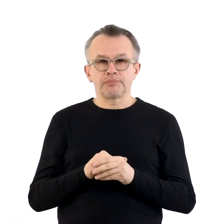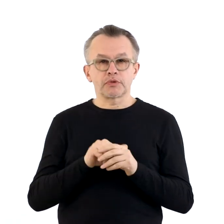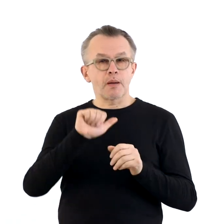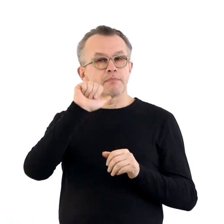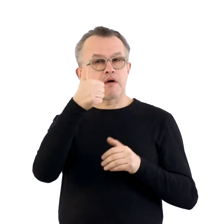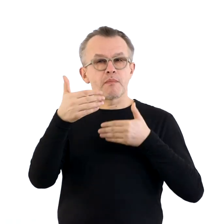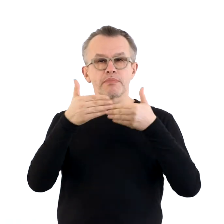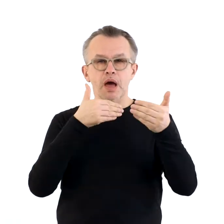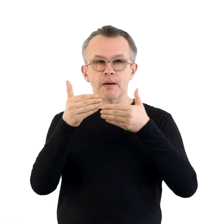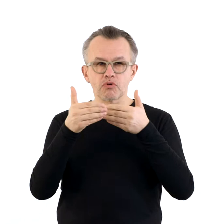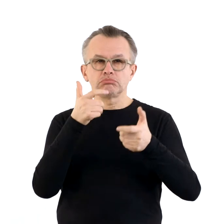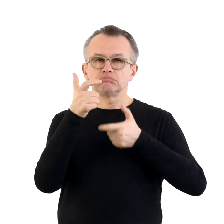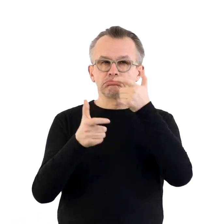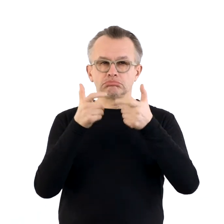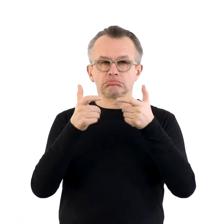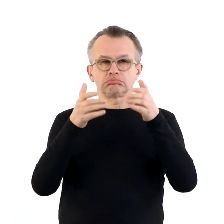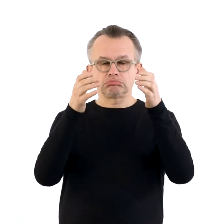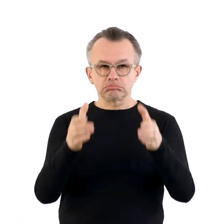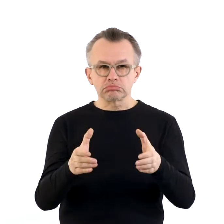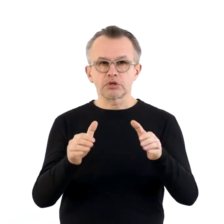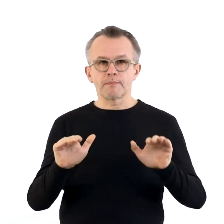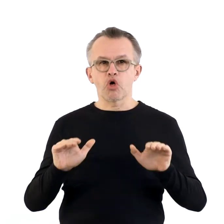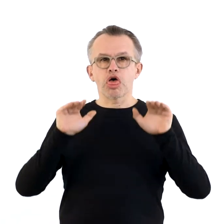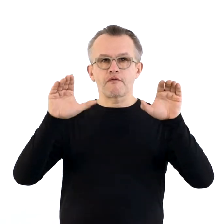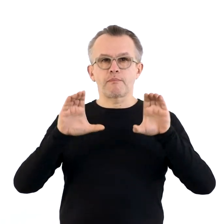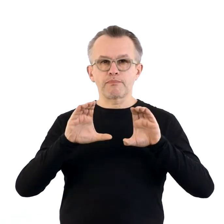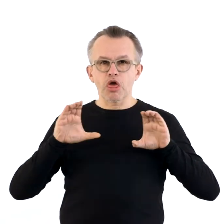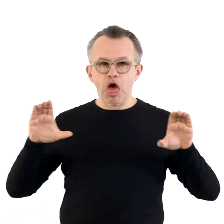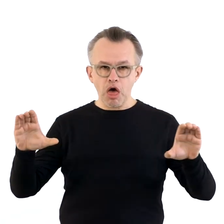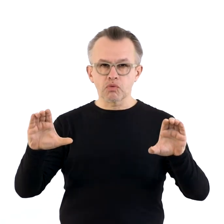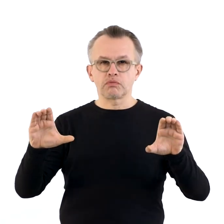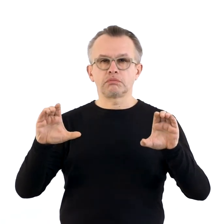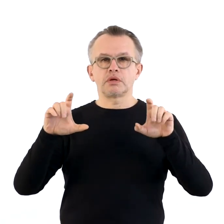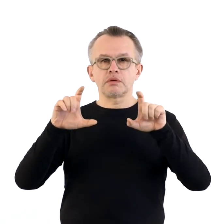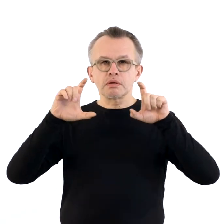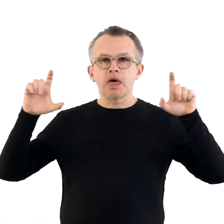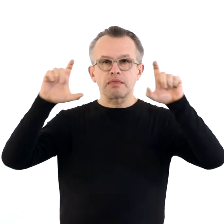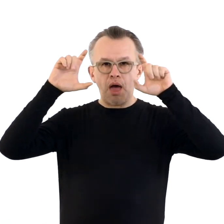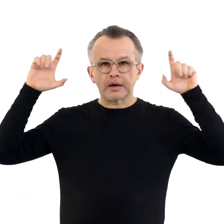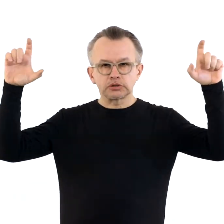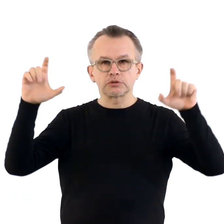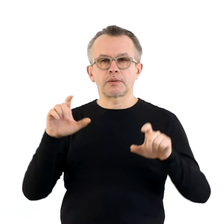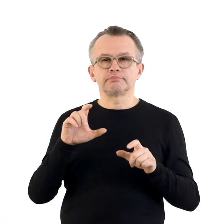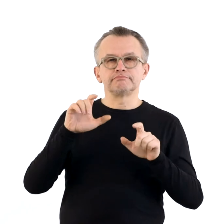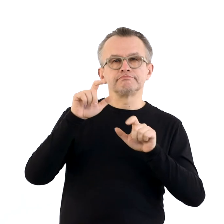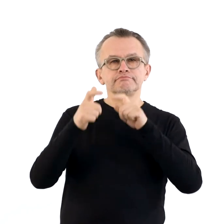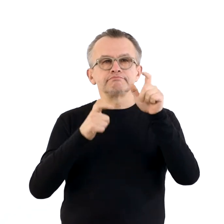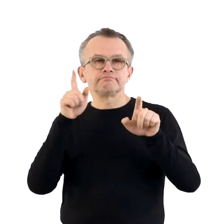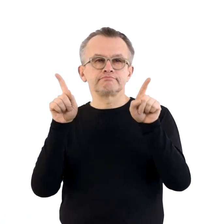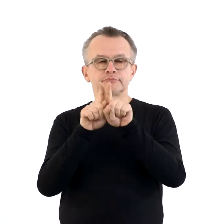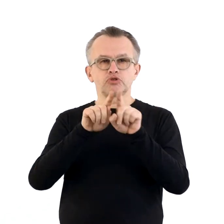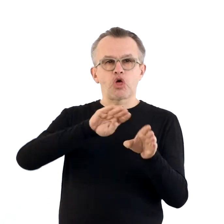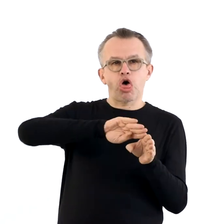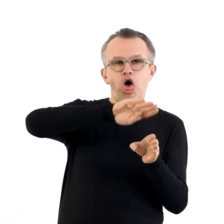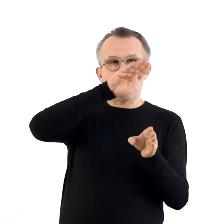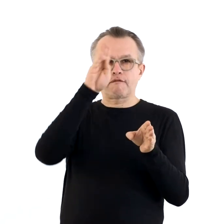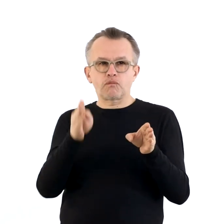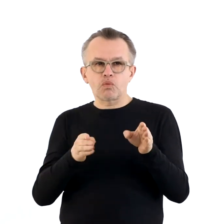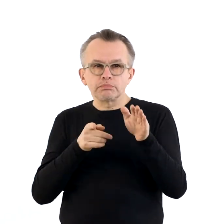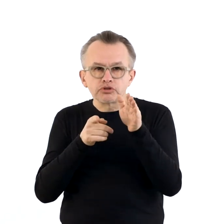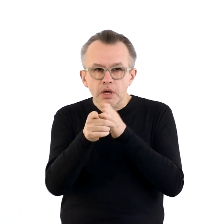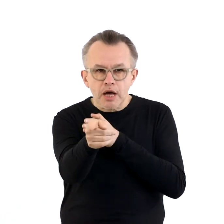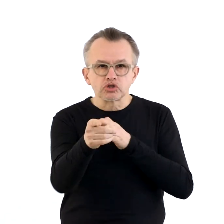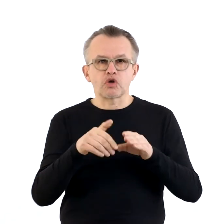Pierwsze bramy stawiano na podwyższeniu z bloków o graniastym kształcie, nad nim kształtowano otwór przejazdowy.